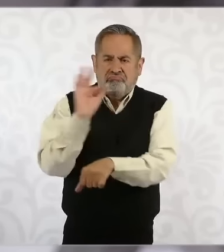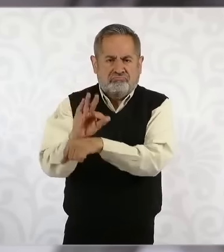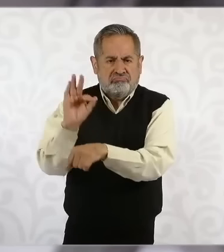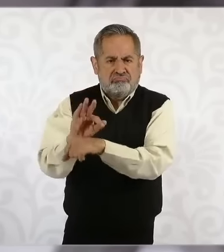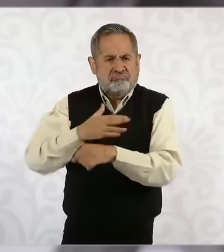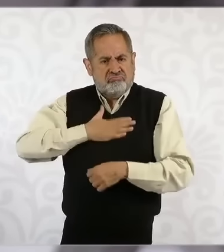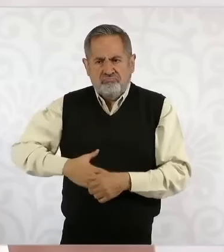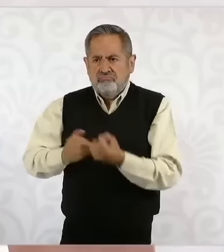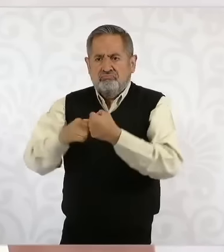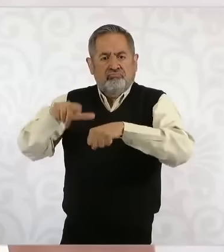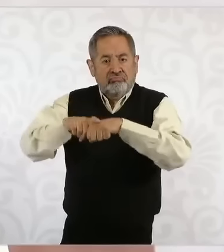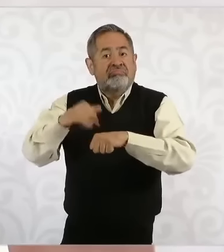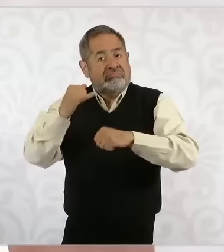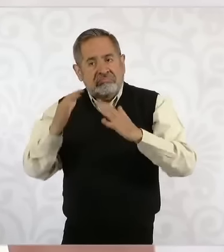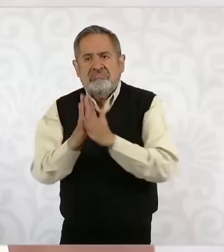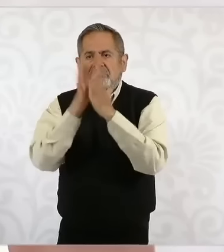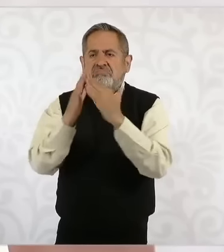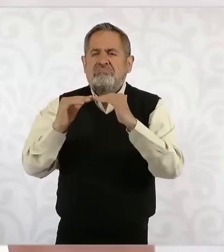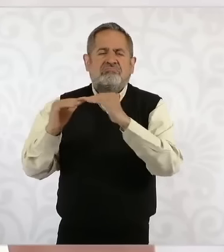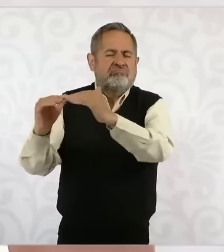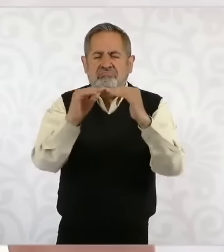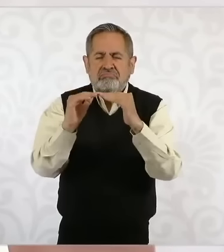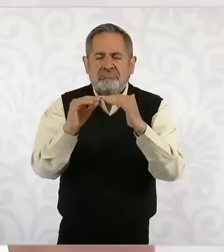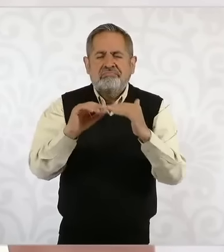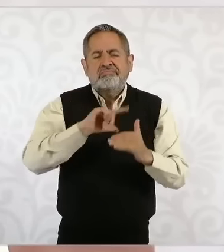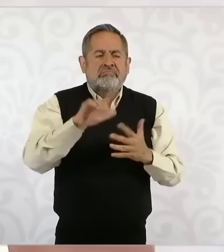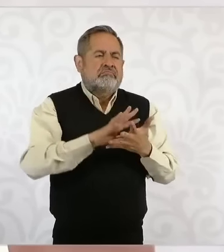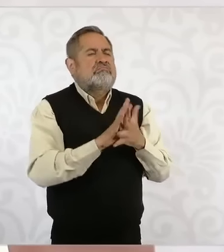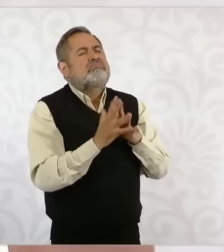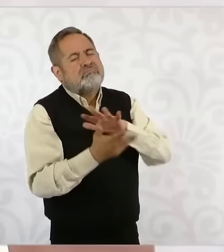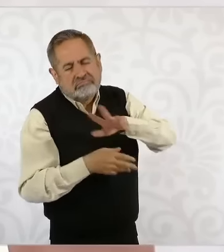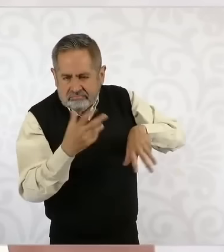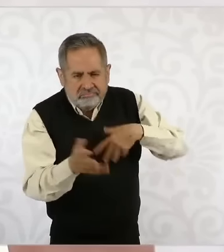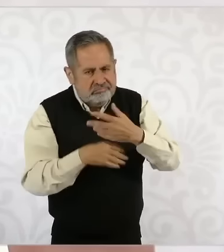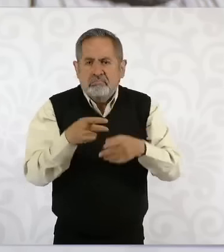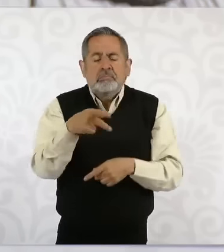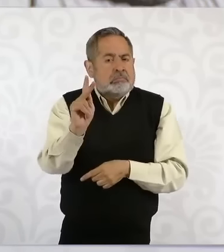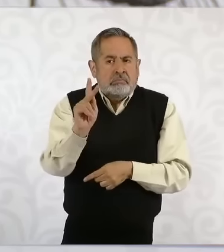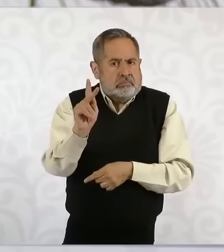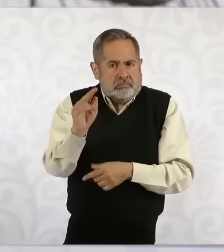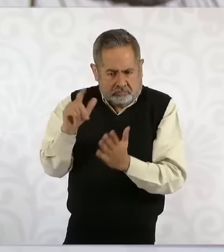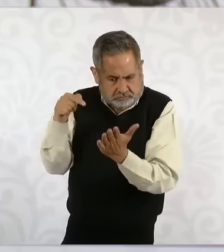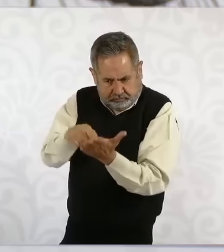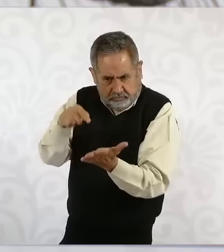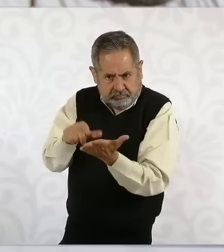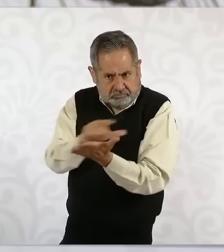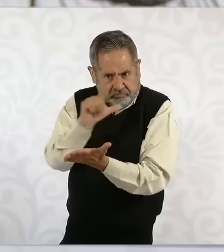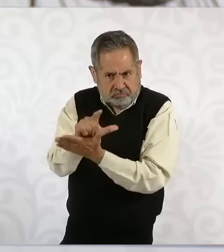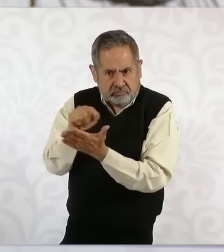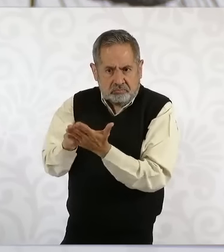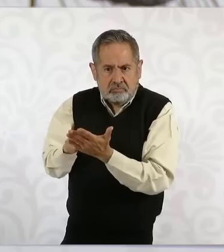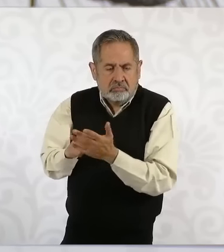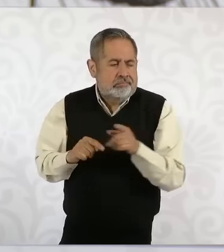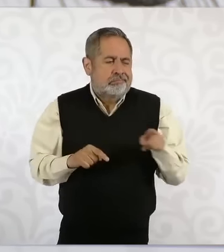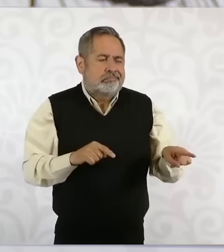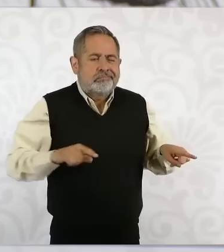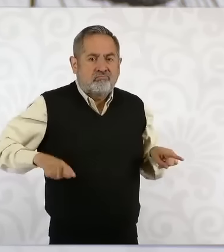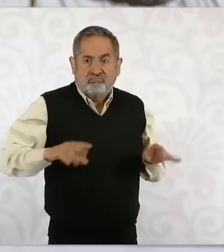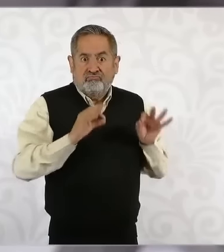y la democracia, aunque después no necesariamente siguieron eh gobiernos democráticos muy repres,